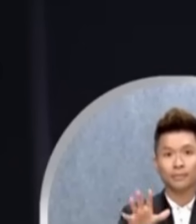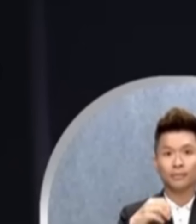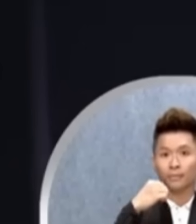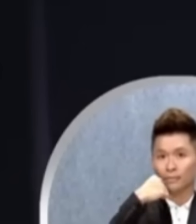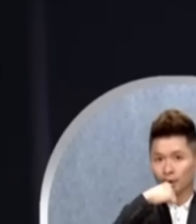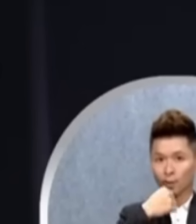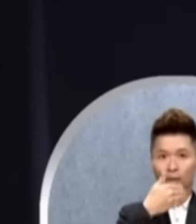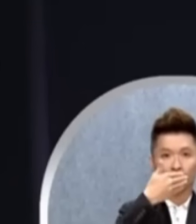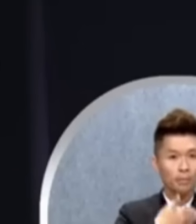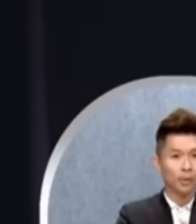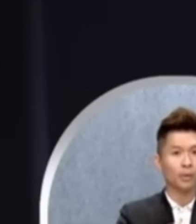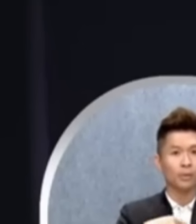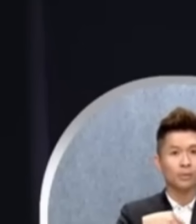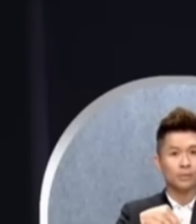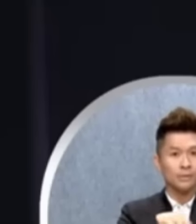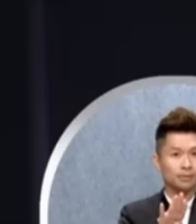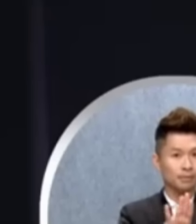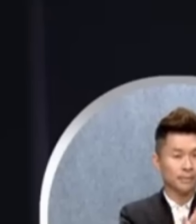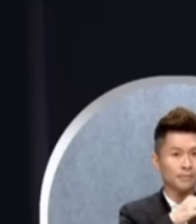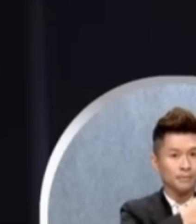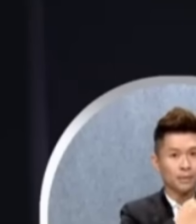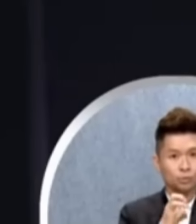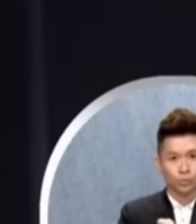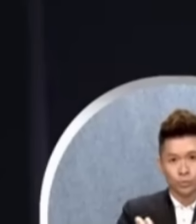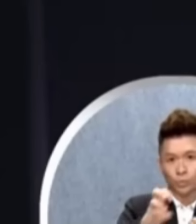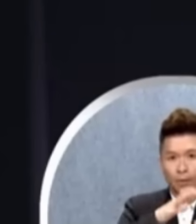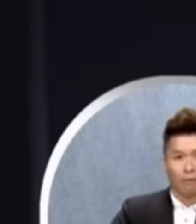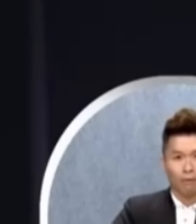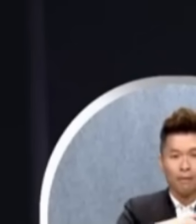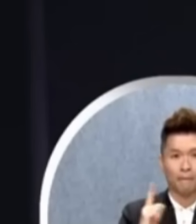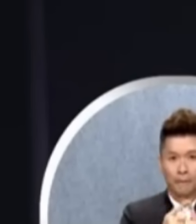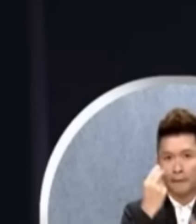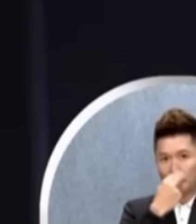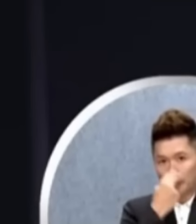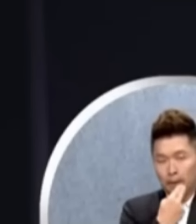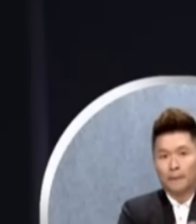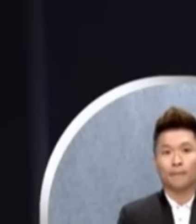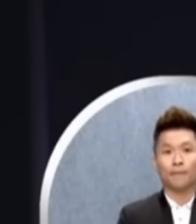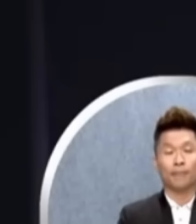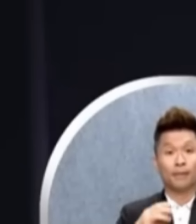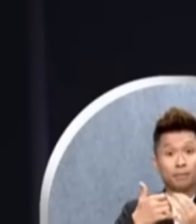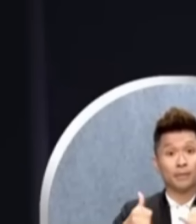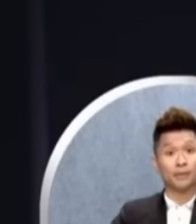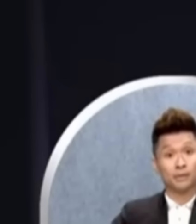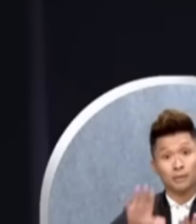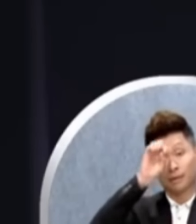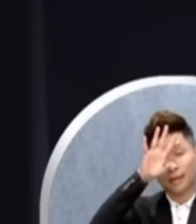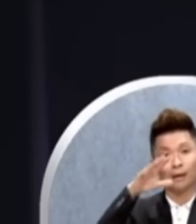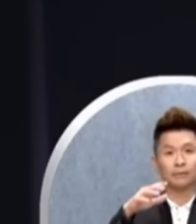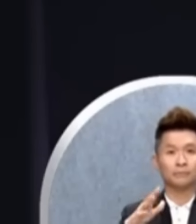從來沒有這麼危險過 我們的競爭的對手 民進黨 可以把政治做得很高貴